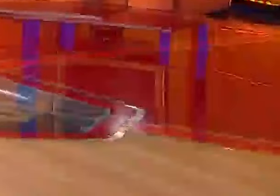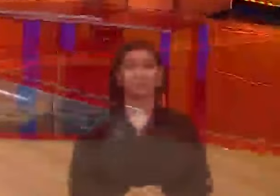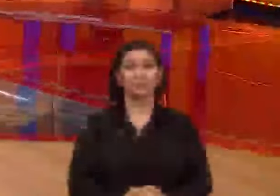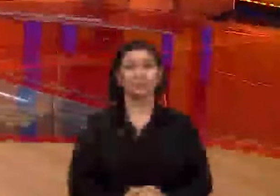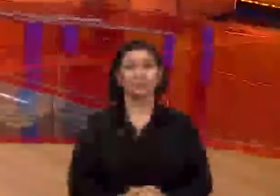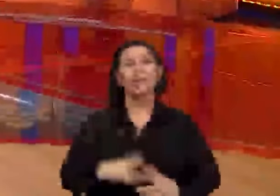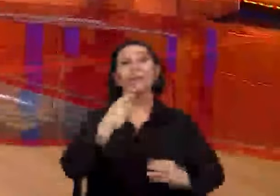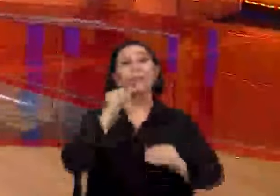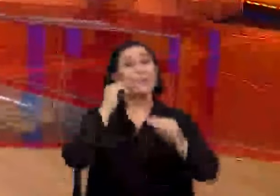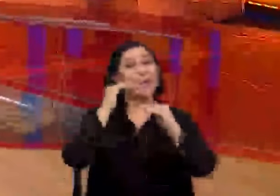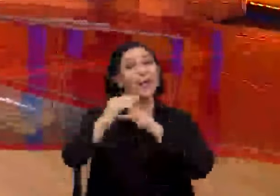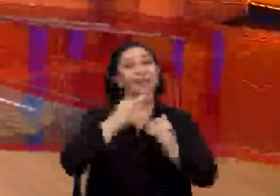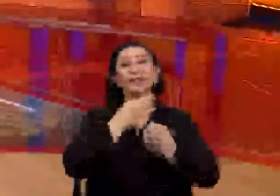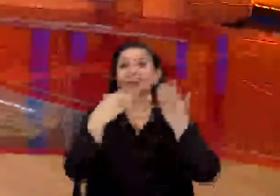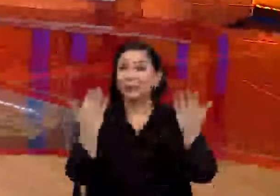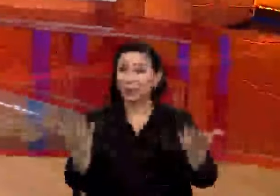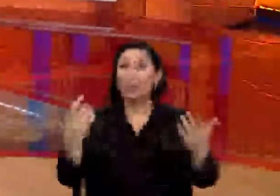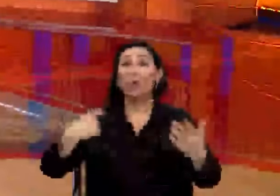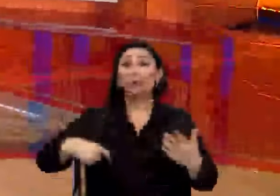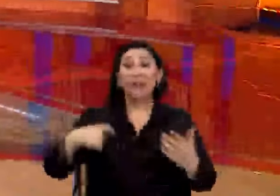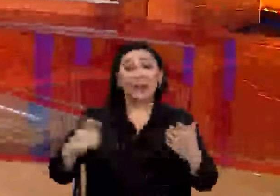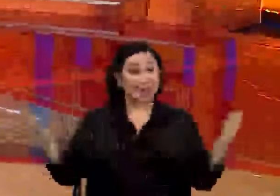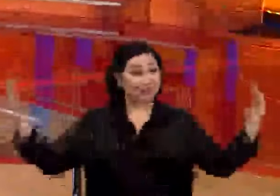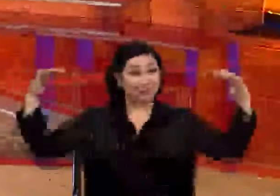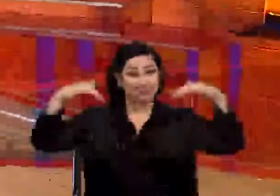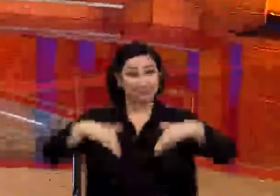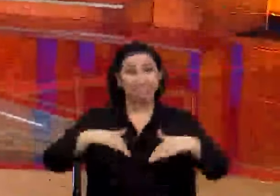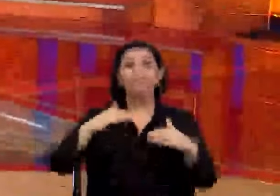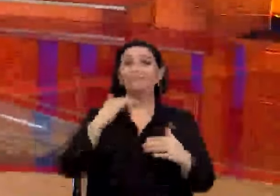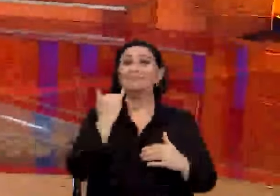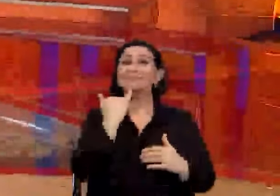Hanımlar Beyler teşekkür ederiz özellikle stüdyomuz dolduran gençlere